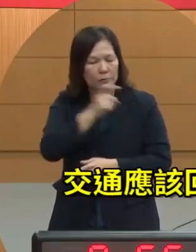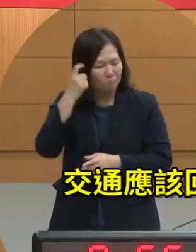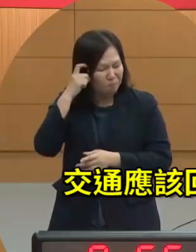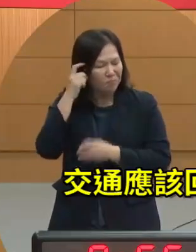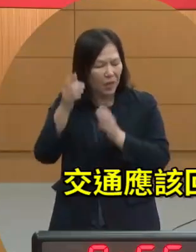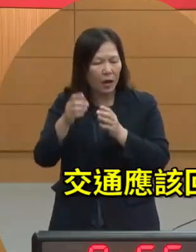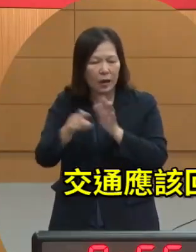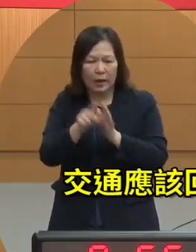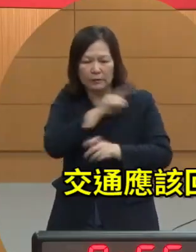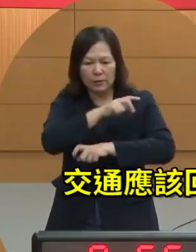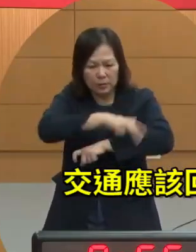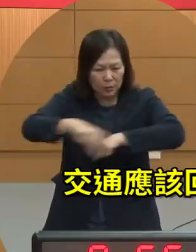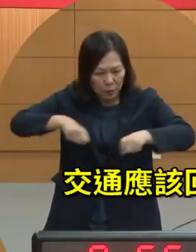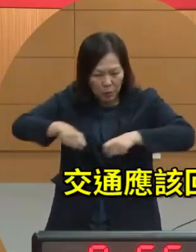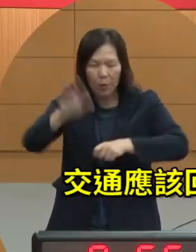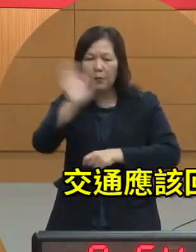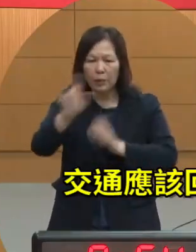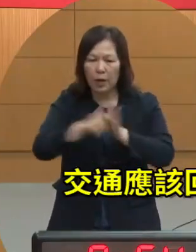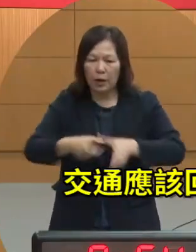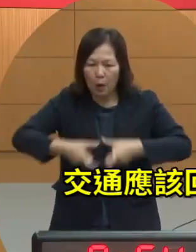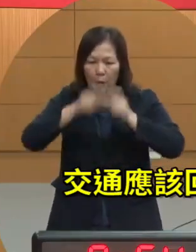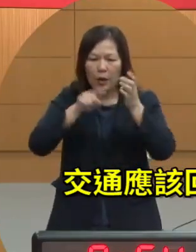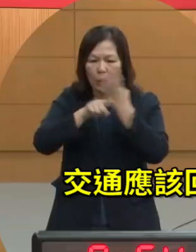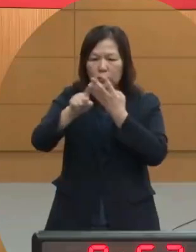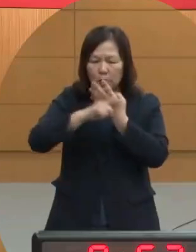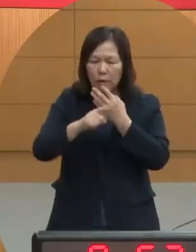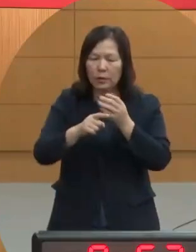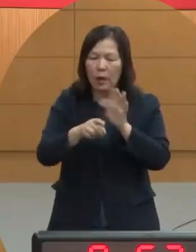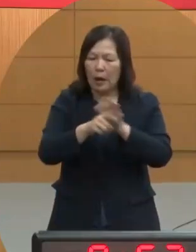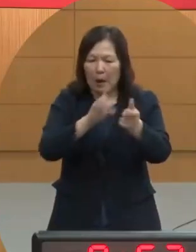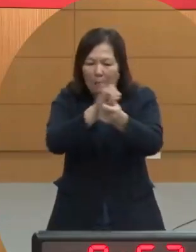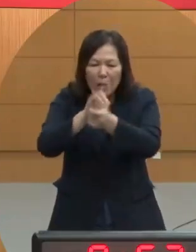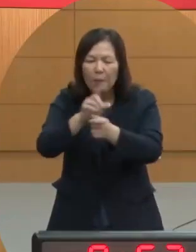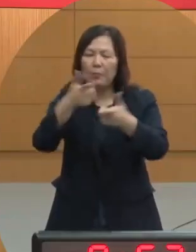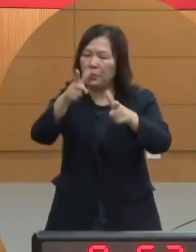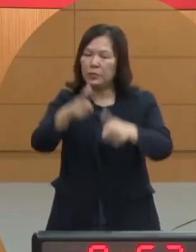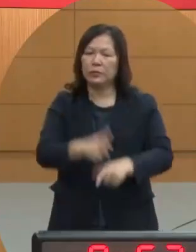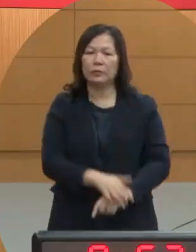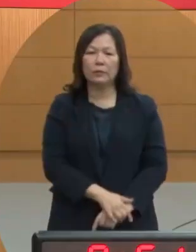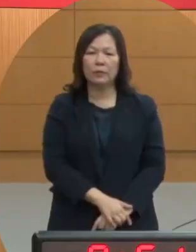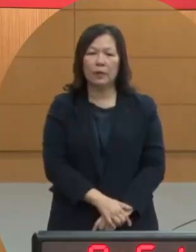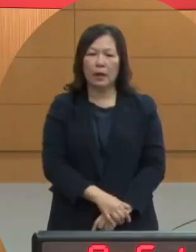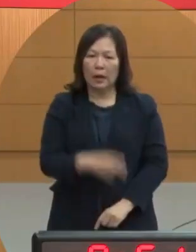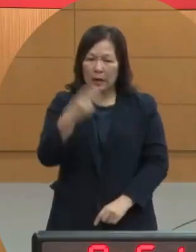交通應該回歸專業 而不是選舉騙票而已 好 再來我要說